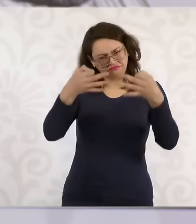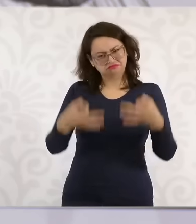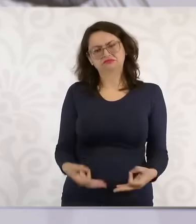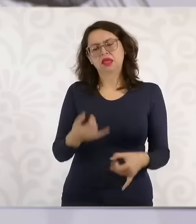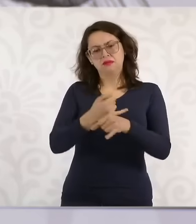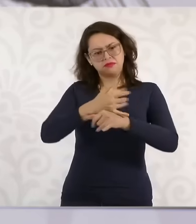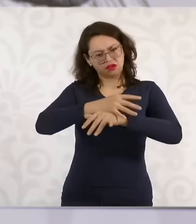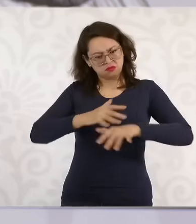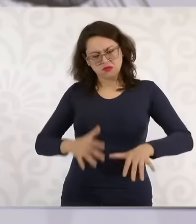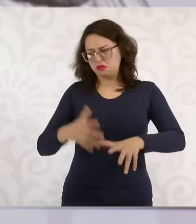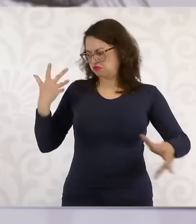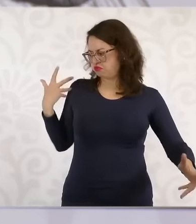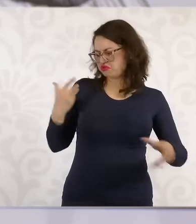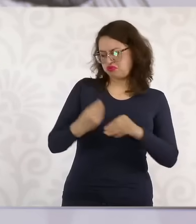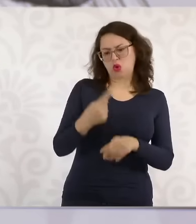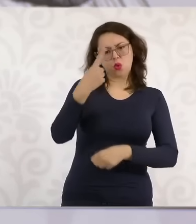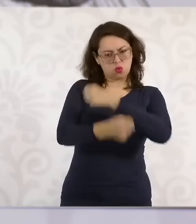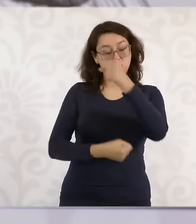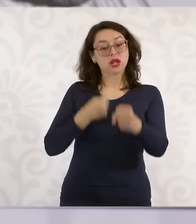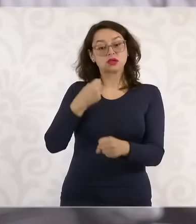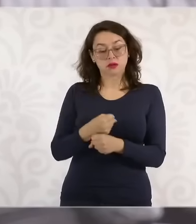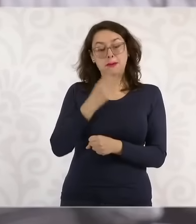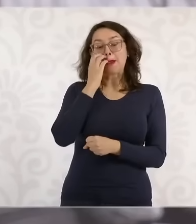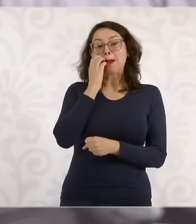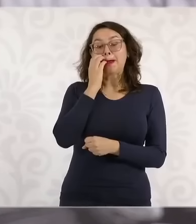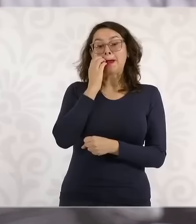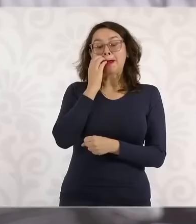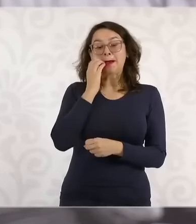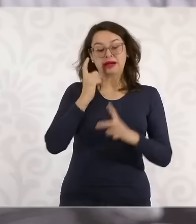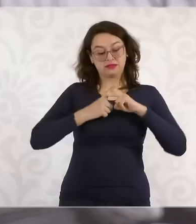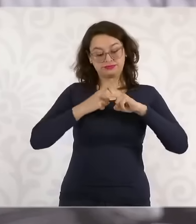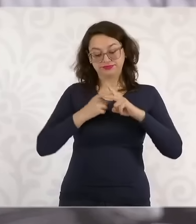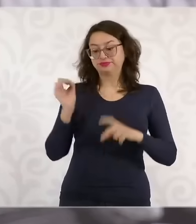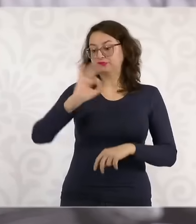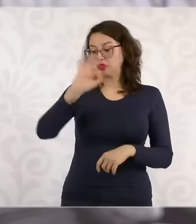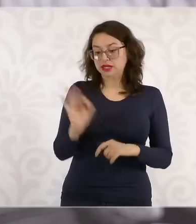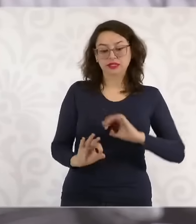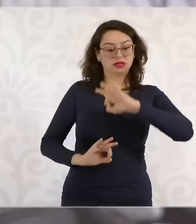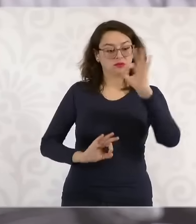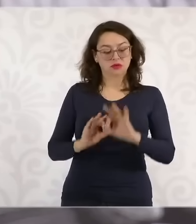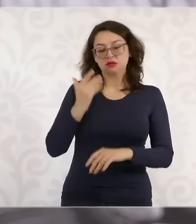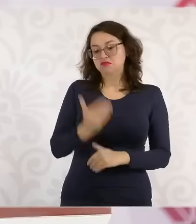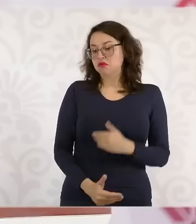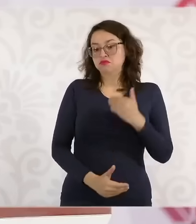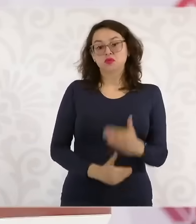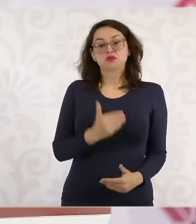un buen avance, precisamente ya con cifras de cómo es que vamos y pues tenemos un indicador